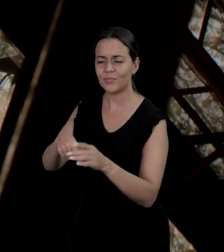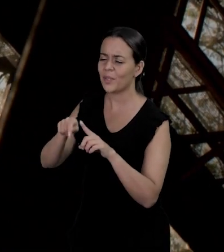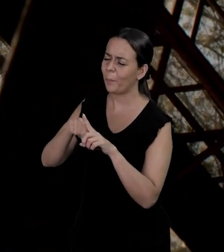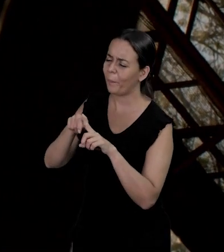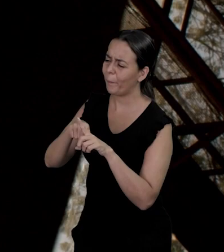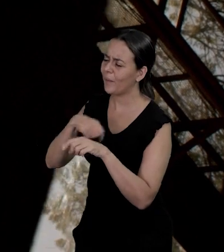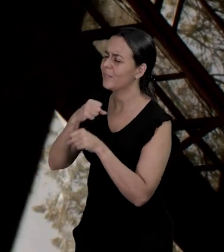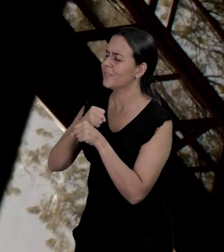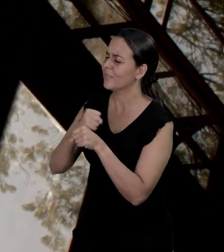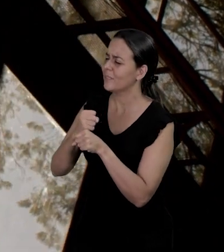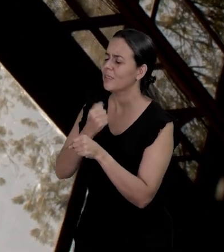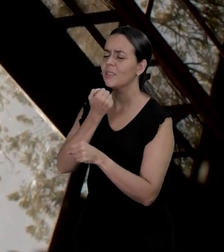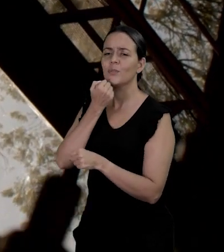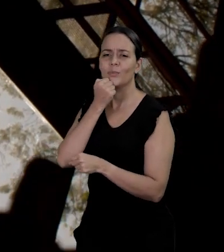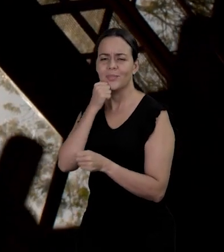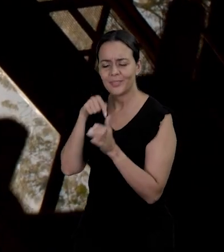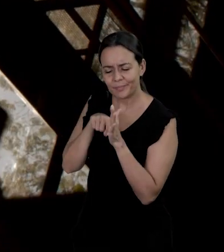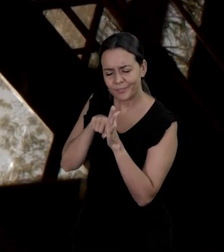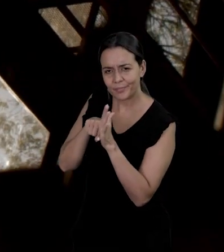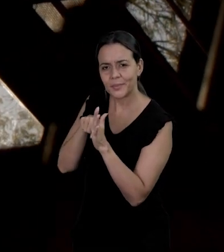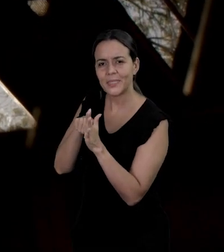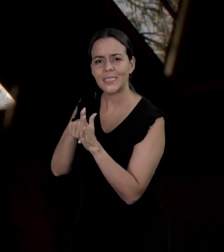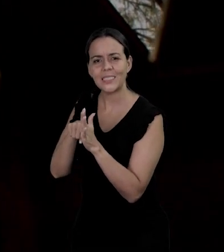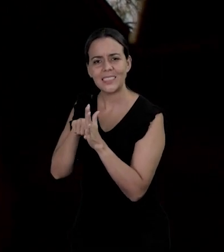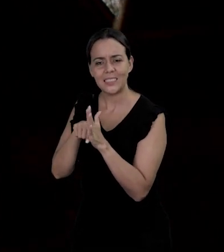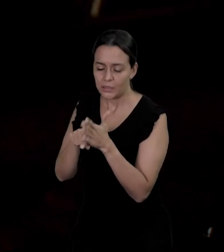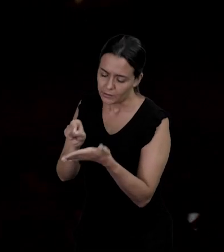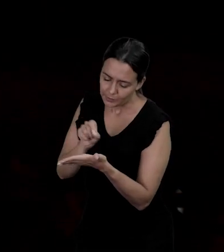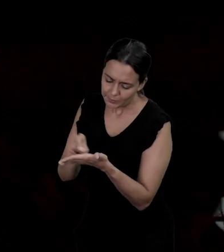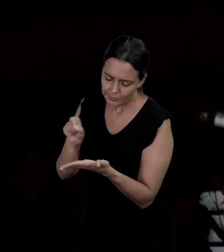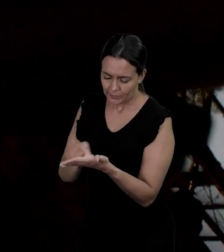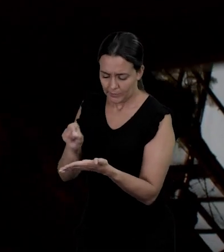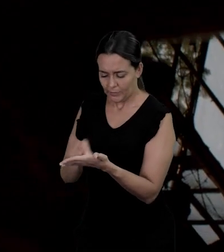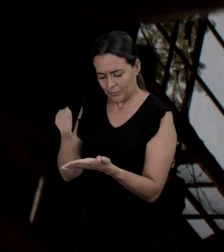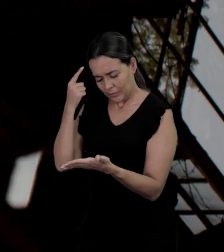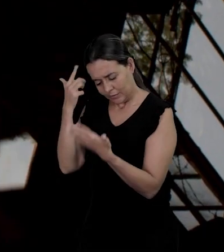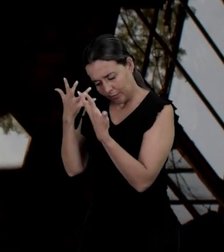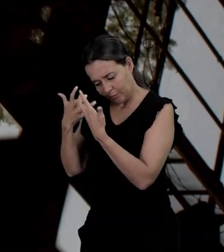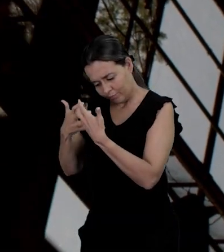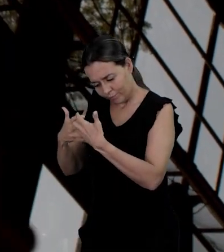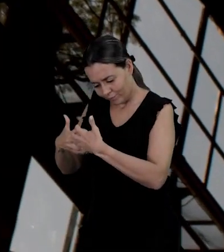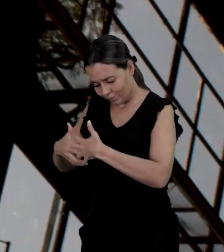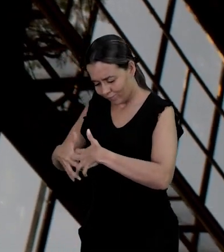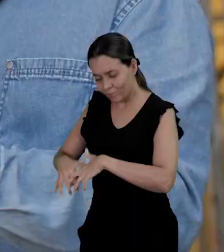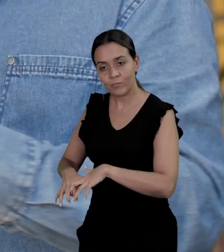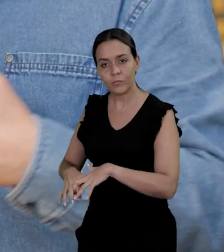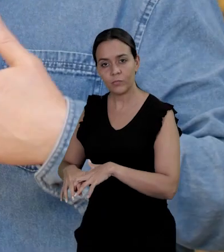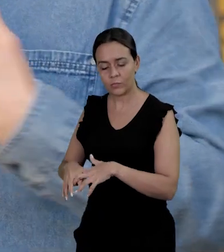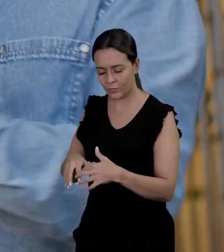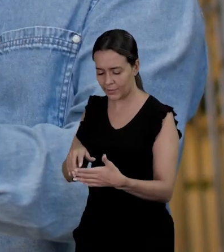horas e horas, meses e meses, às vezes anos de experiência, em cima das mesmas coisas, sem